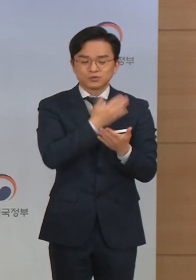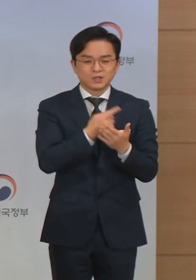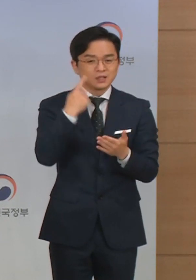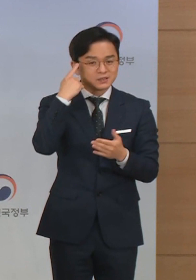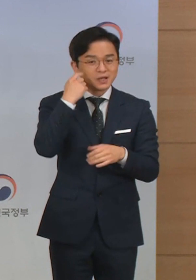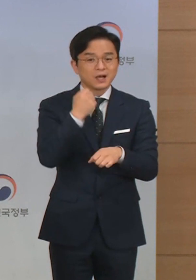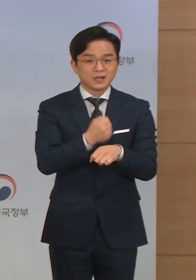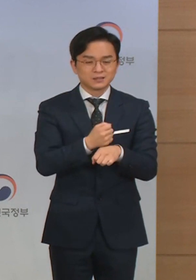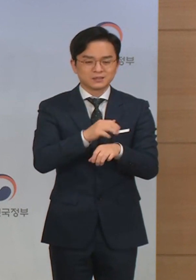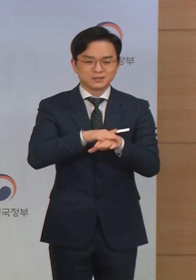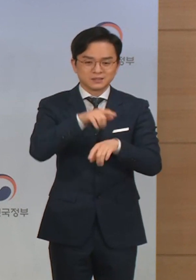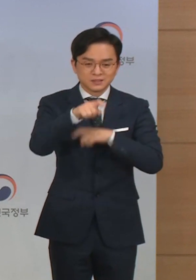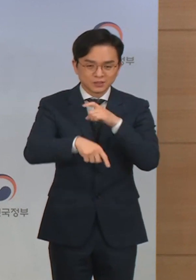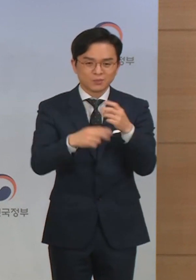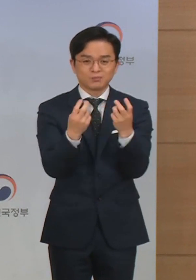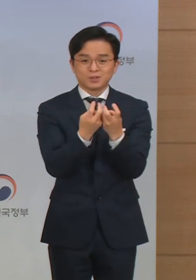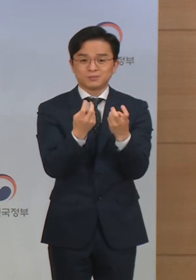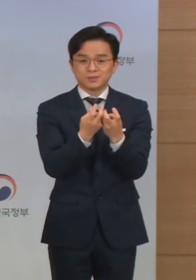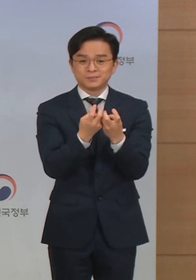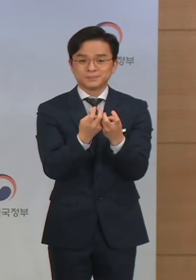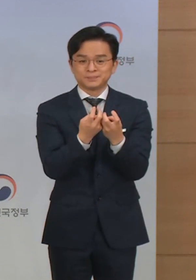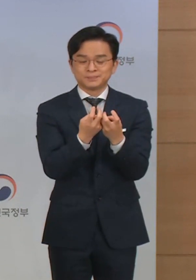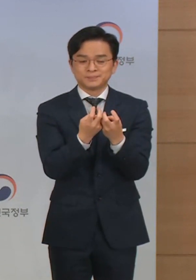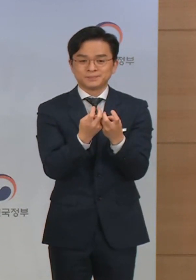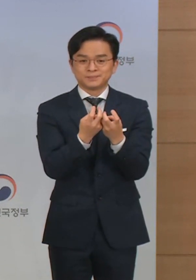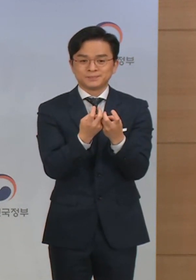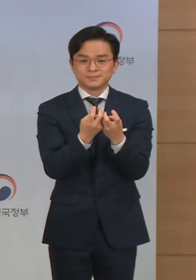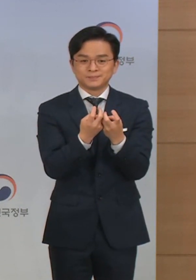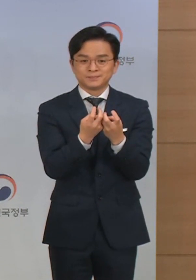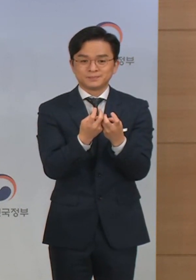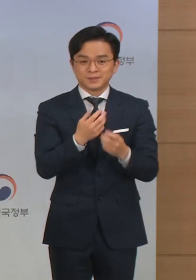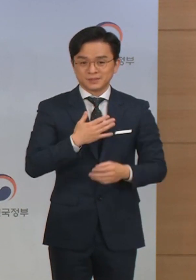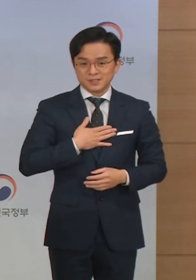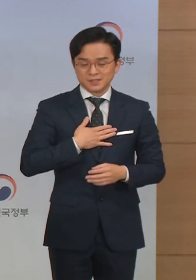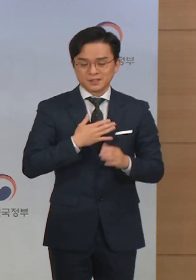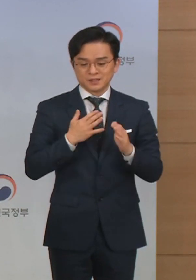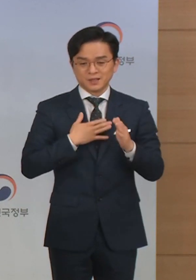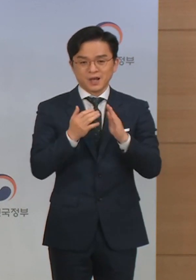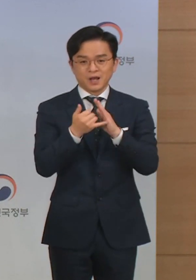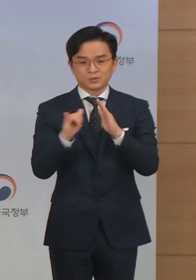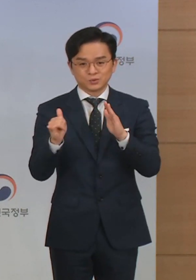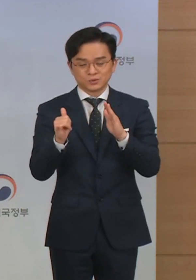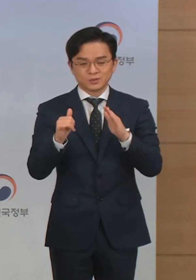실천하고 있는 대응방안이기도 합니다 나와 우리 가족, 우리 사회 모두를 위해